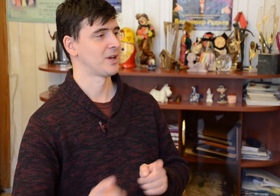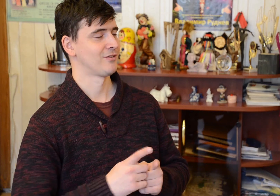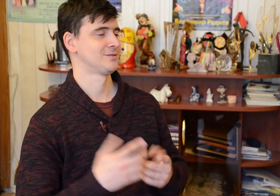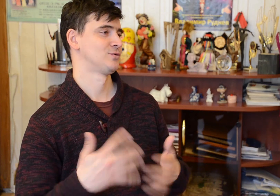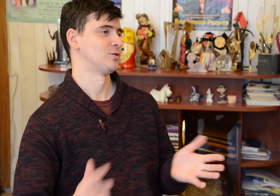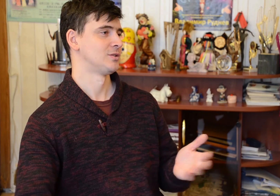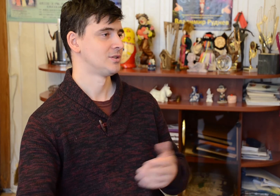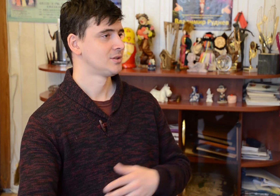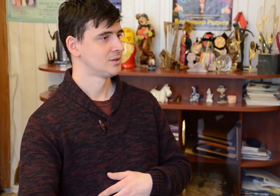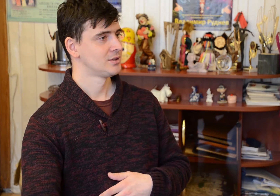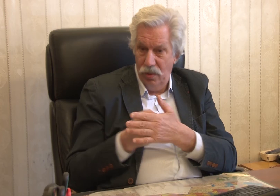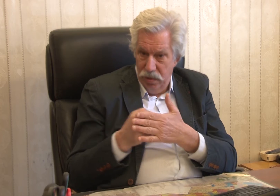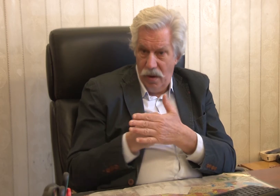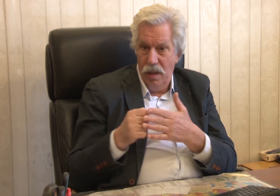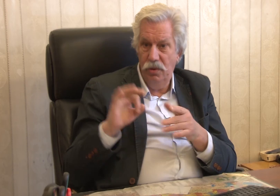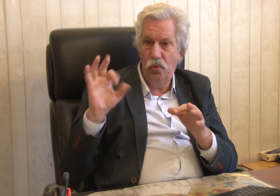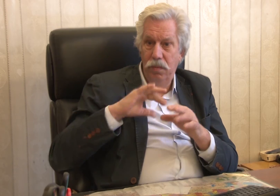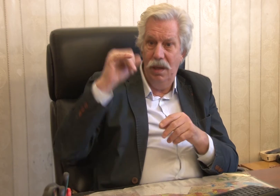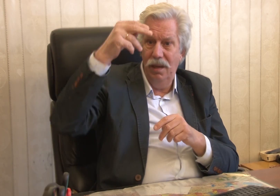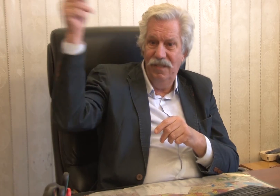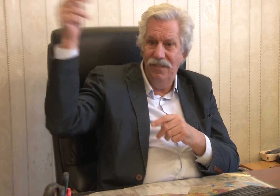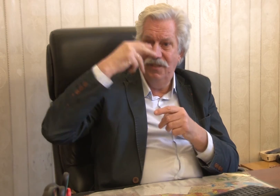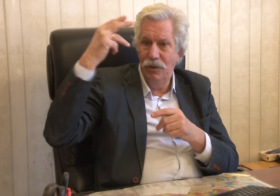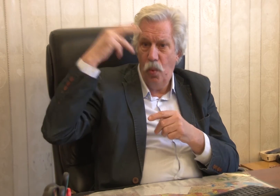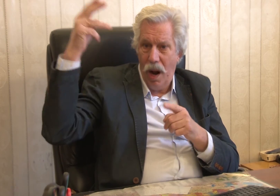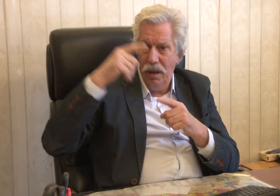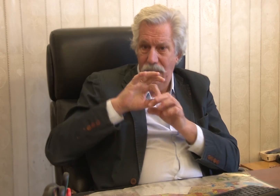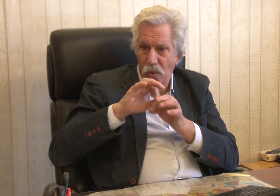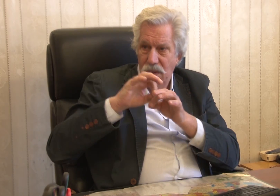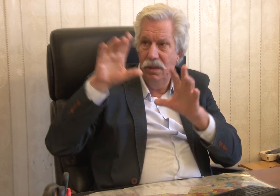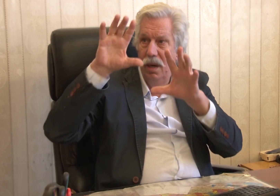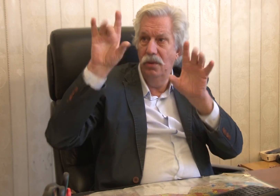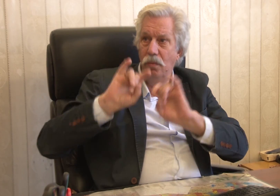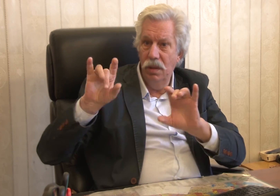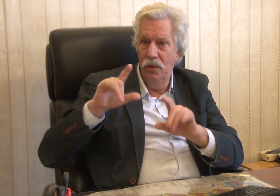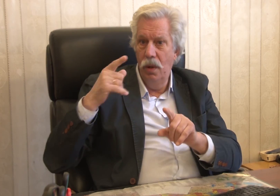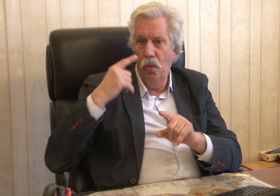Есть переводчики - вопрос решен. Мы добиваемся, чтобы в культурных учреждениях были визуальные носители информации,